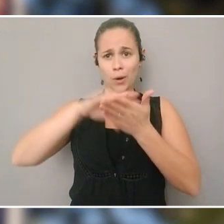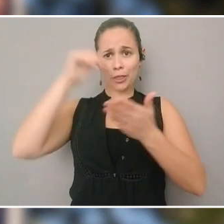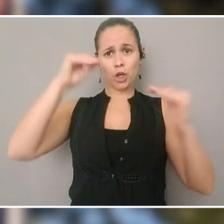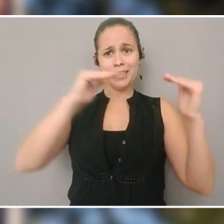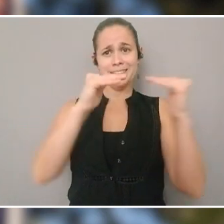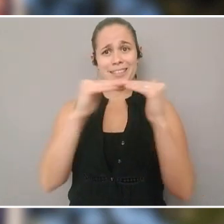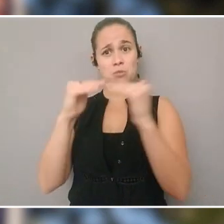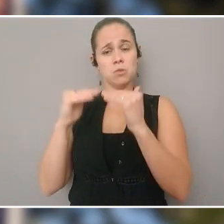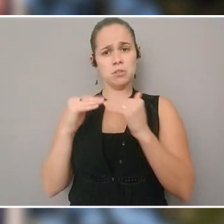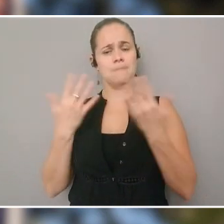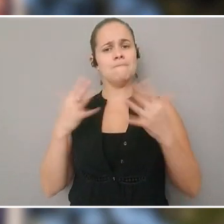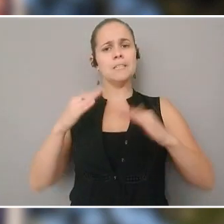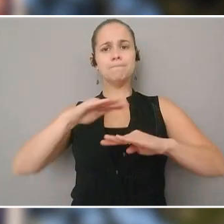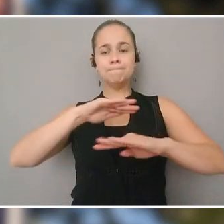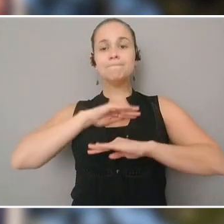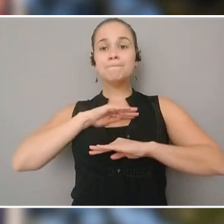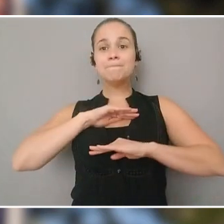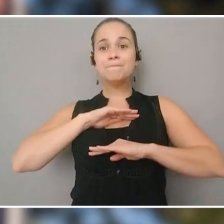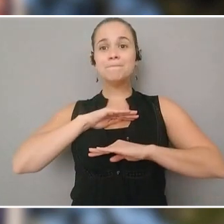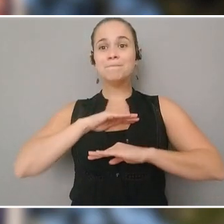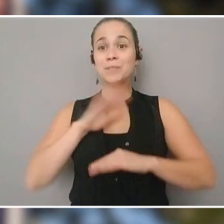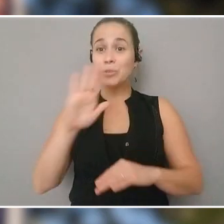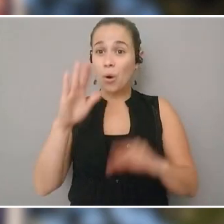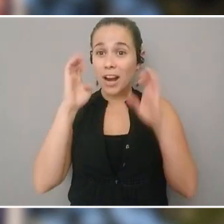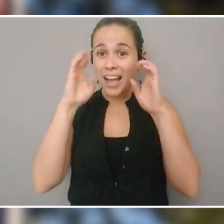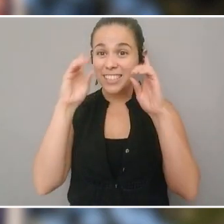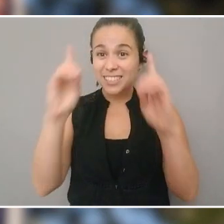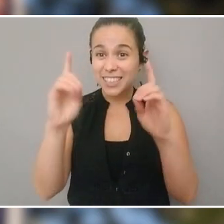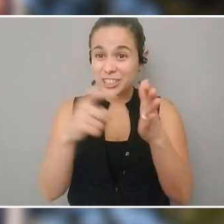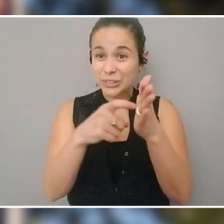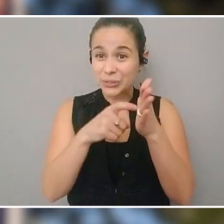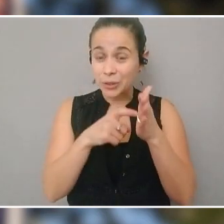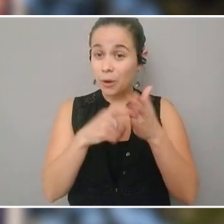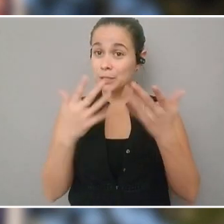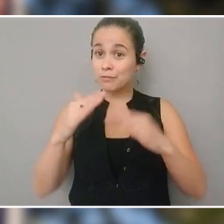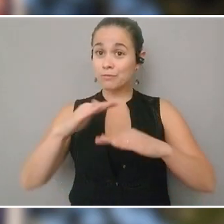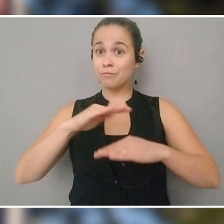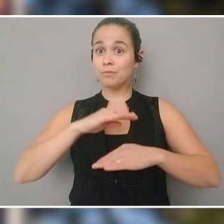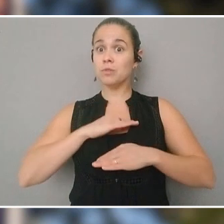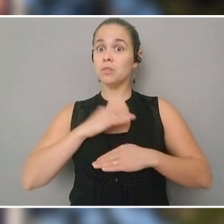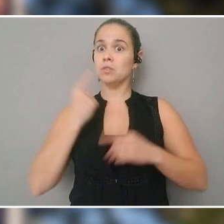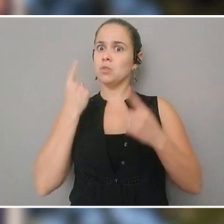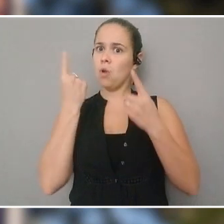Satisfacer sus necesidades educativas estaban en